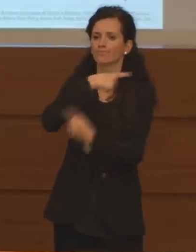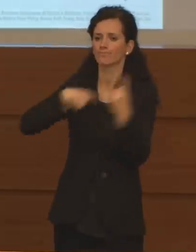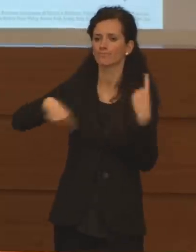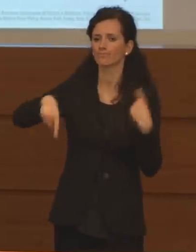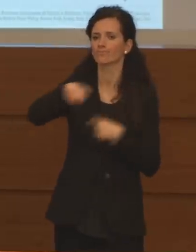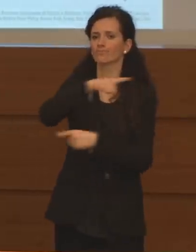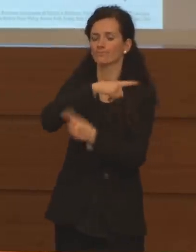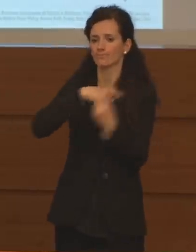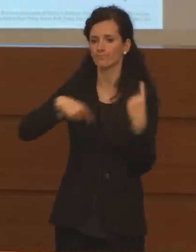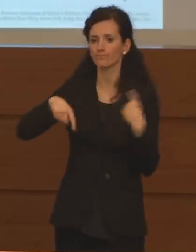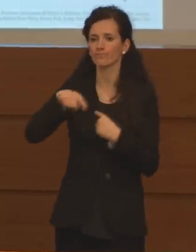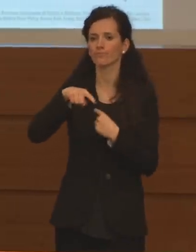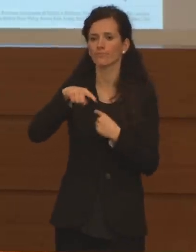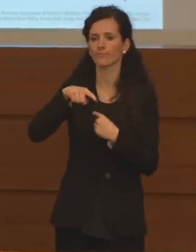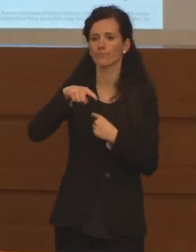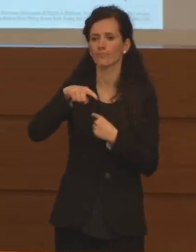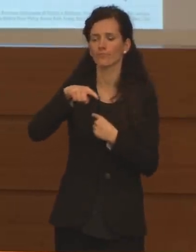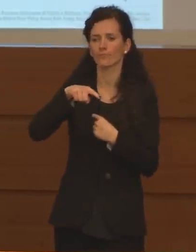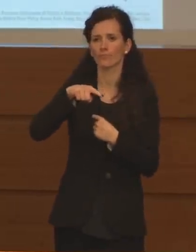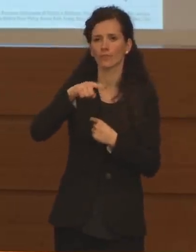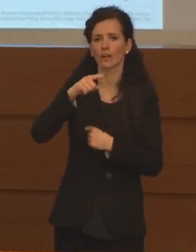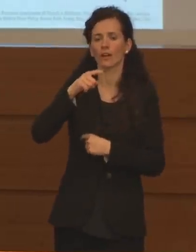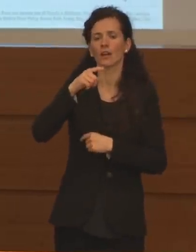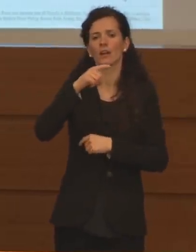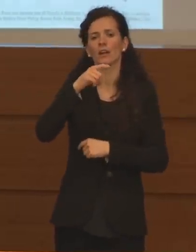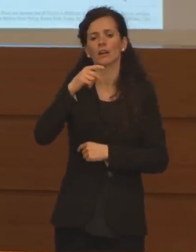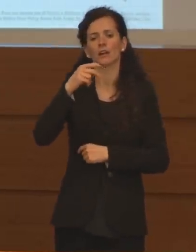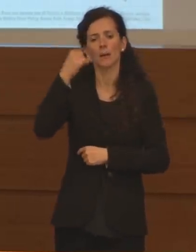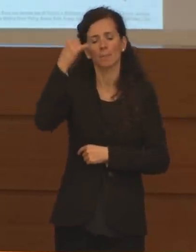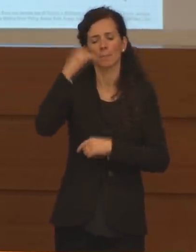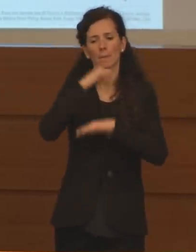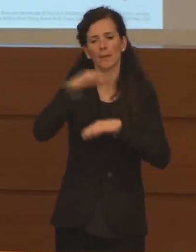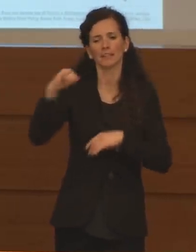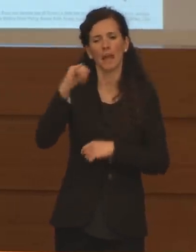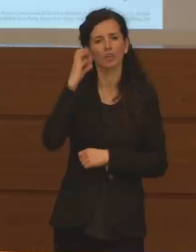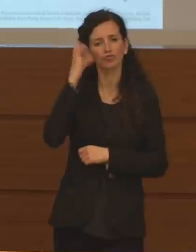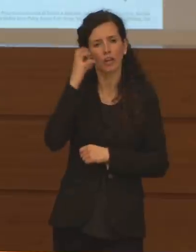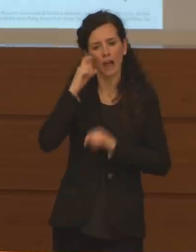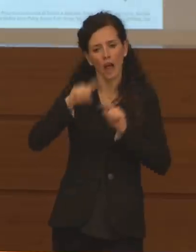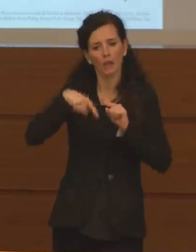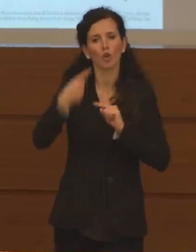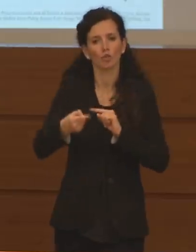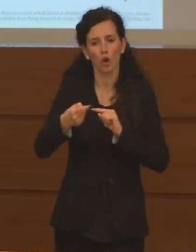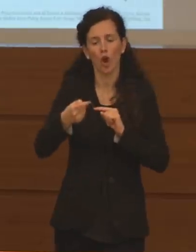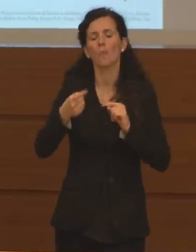seconda metà del mese di gennaio. Su questo stiamo facendo verifiche e